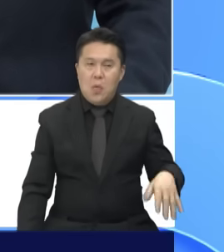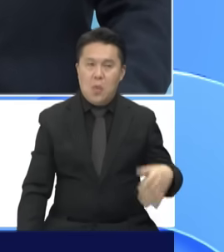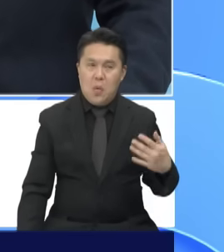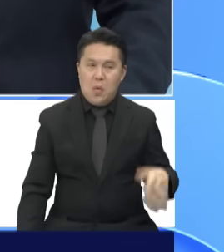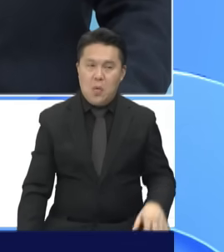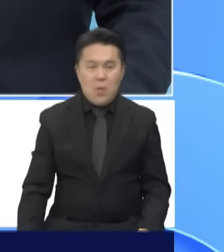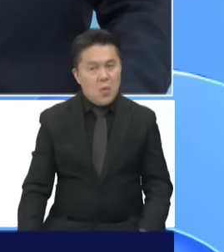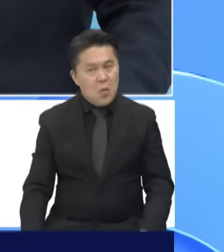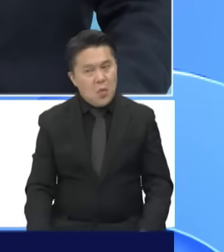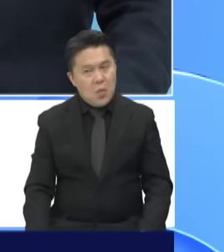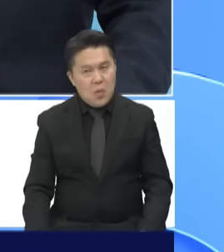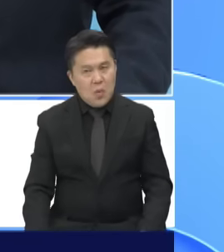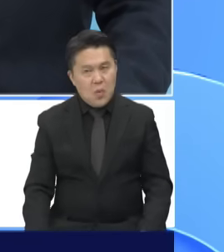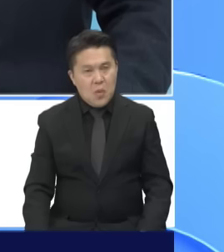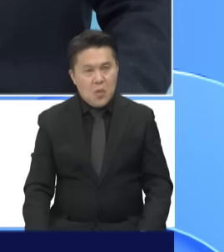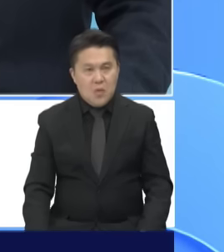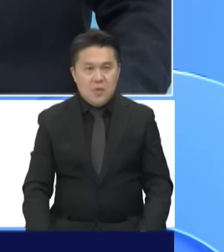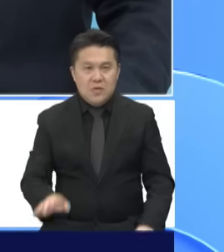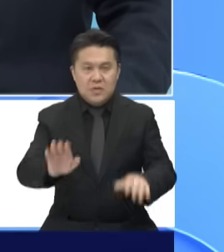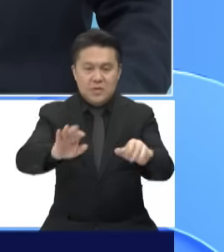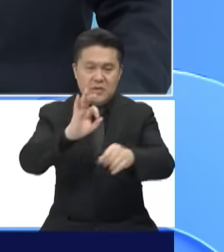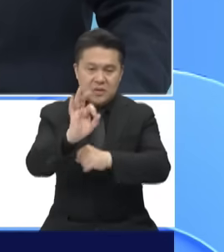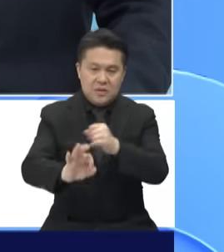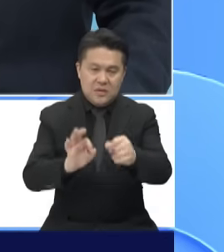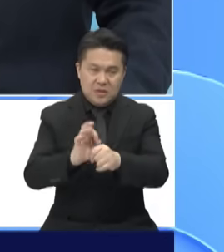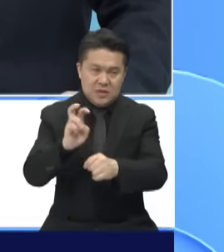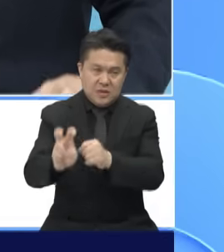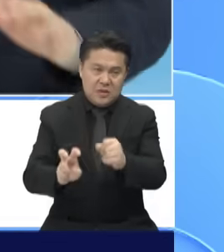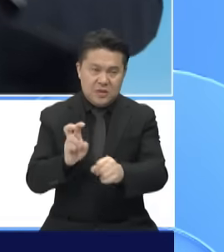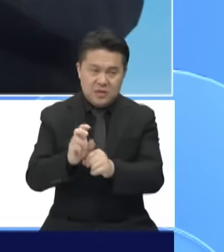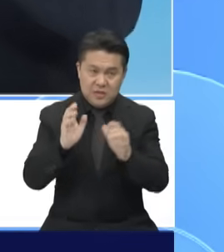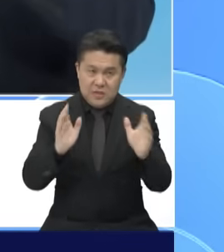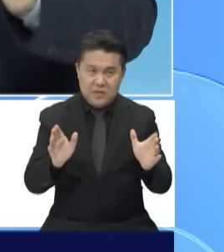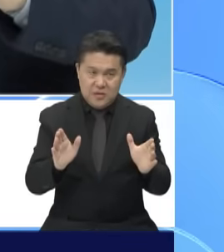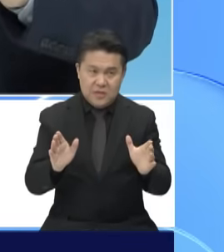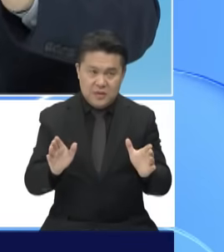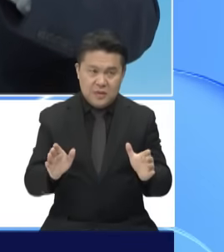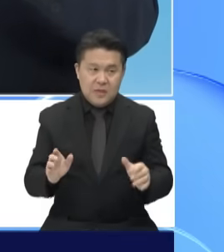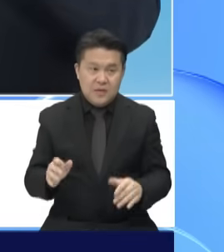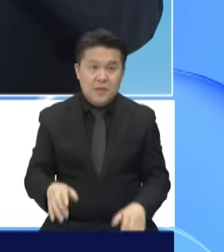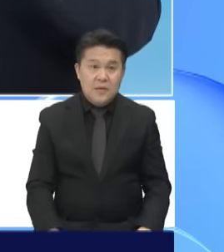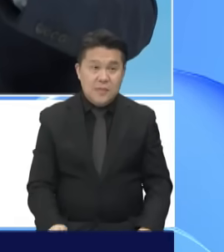사실 웬만한 제태크 책 최근 10년, 20년에 꼭 차지하는 것이 청약통장 무조건